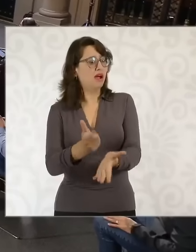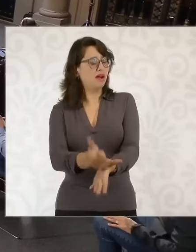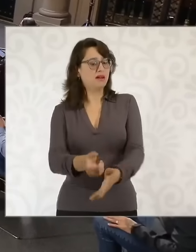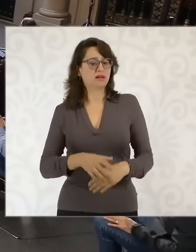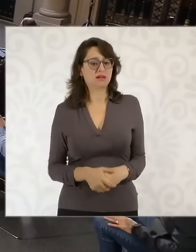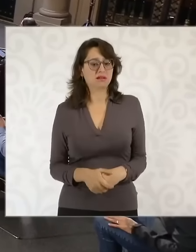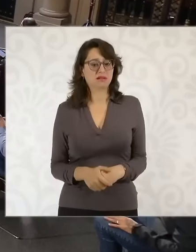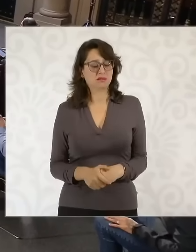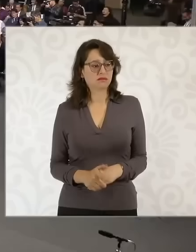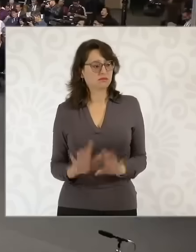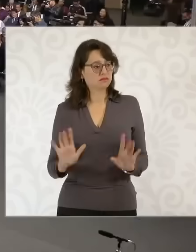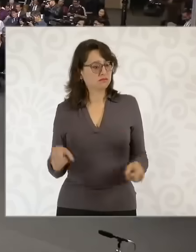hasta ahora?